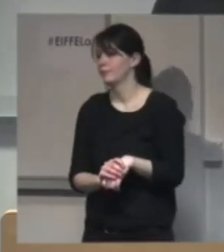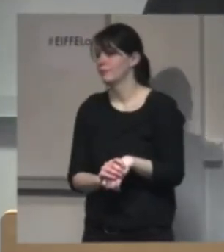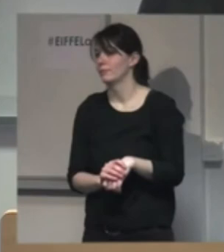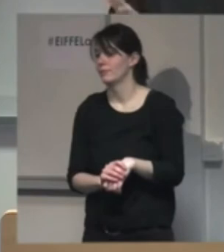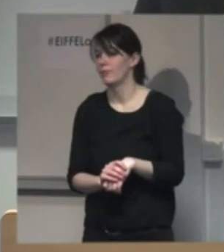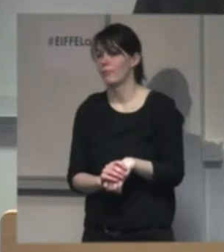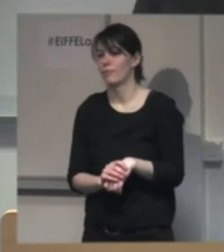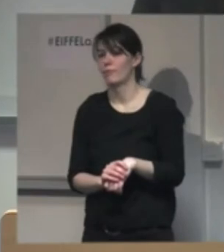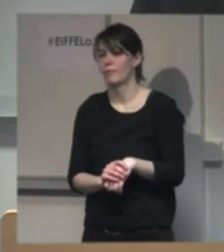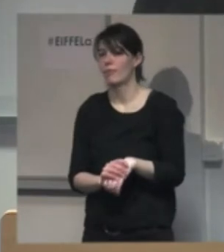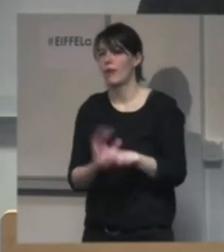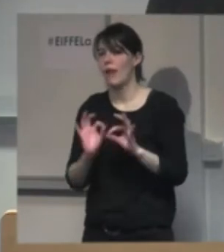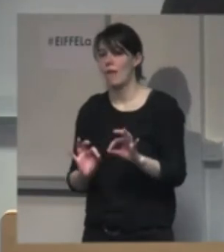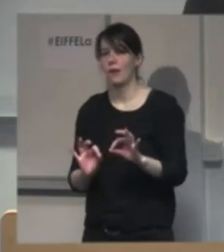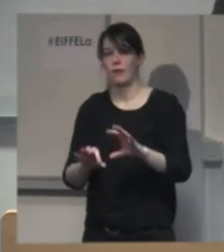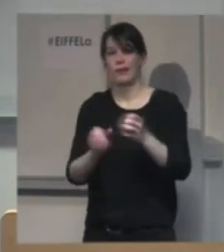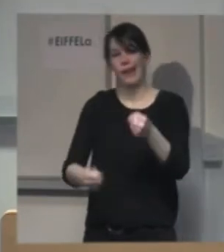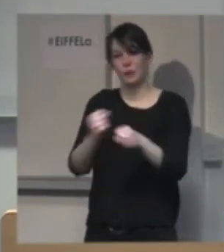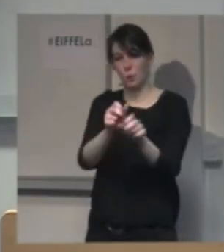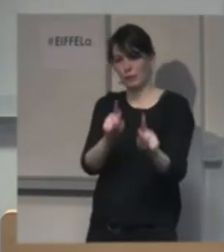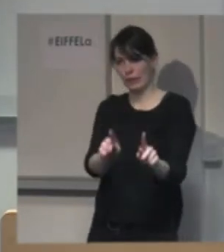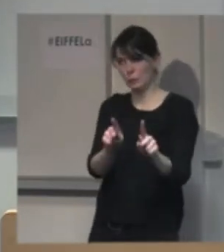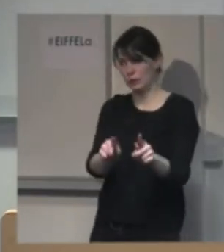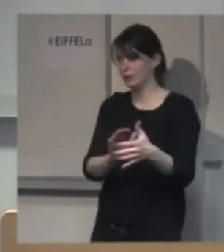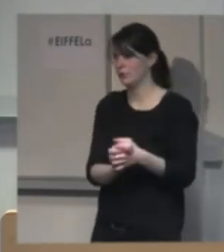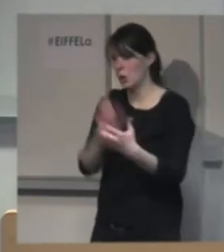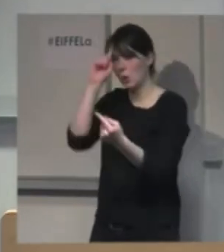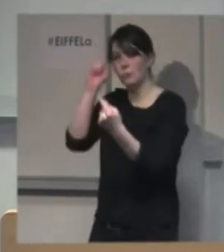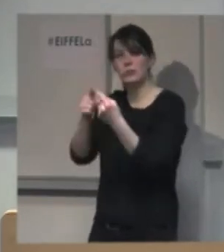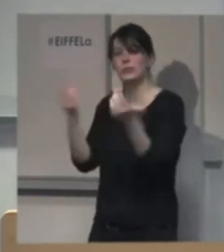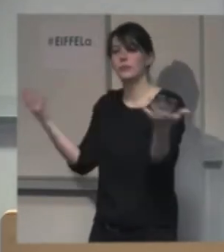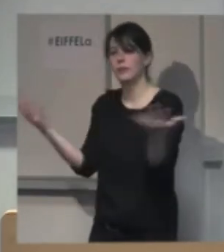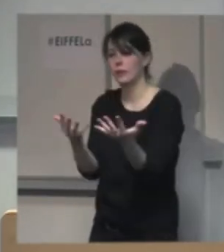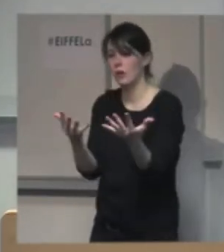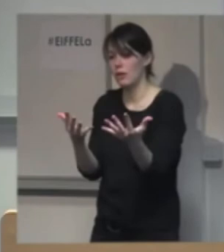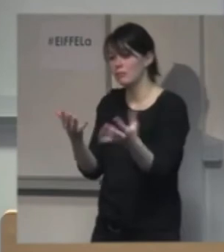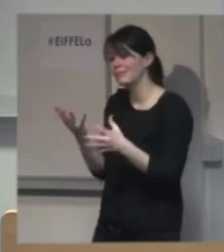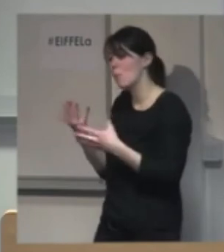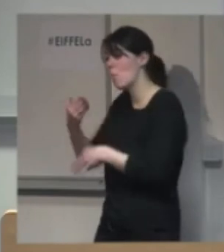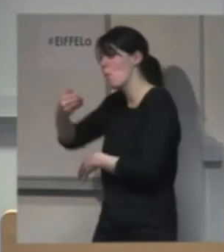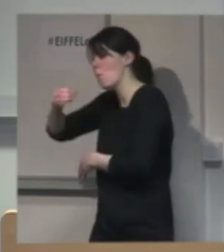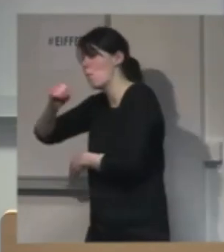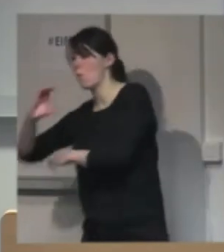Sur le volet conception pédagogique, l'objectif est de guider et faciliter la conception de MOOCs inclusifs.